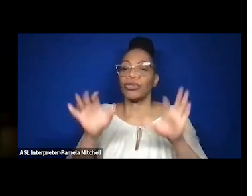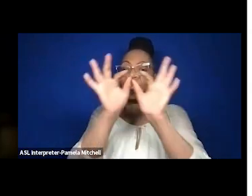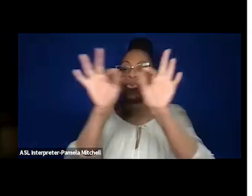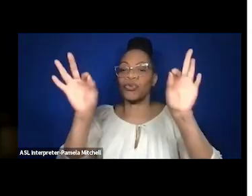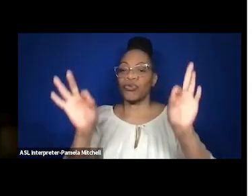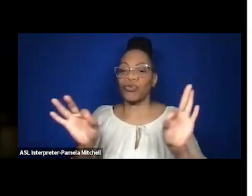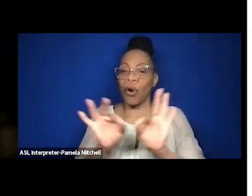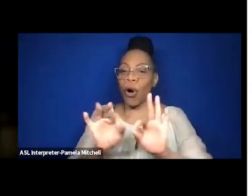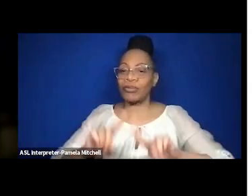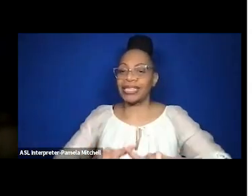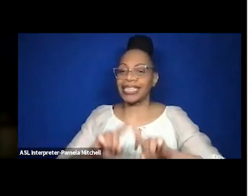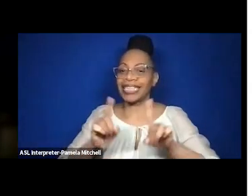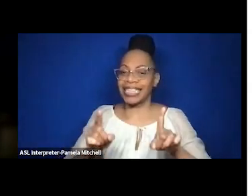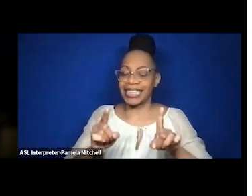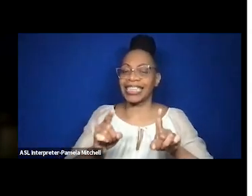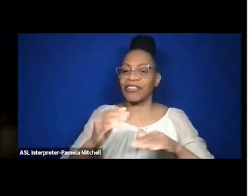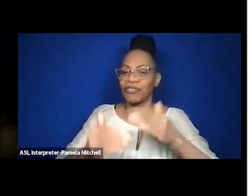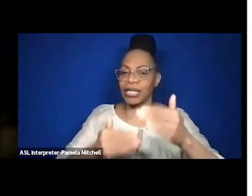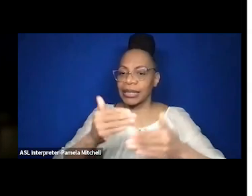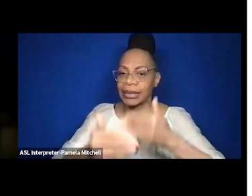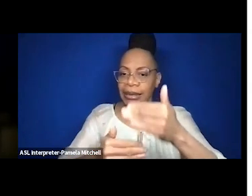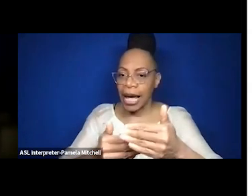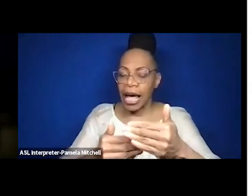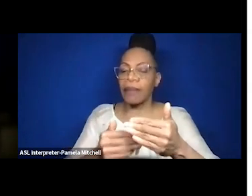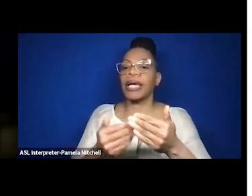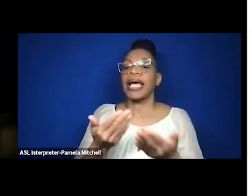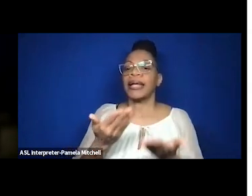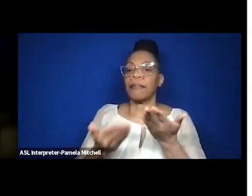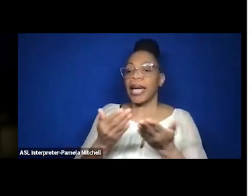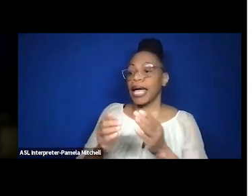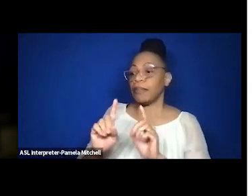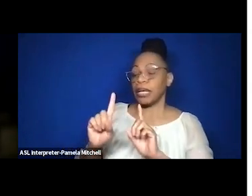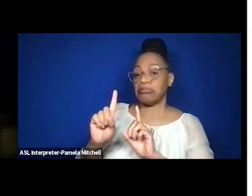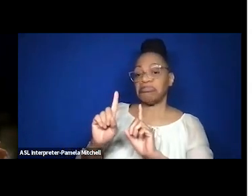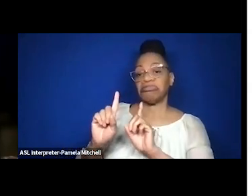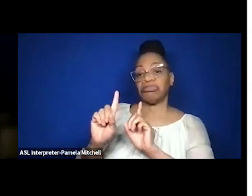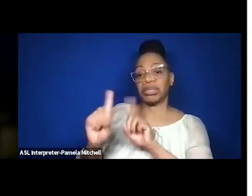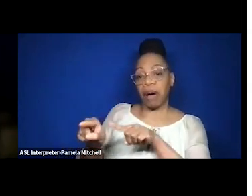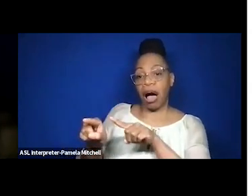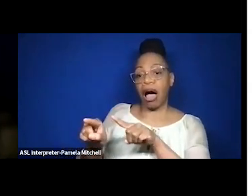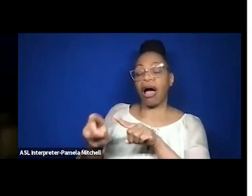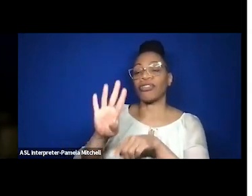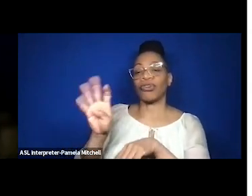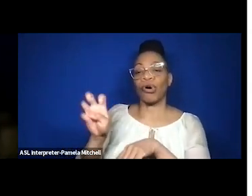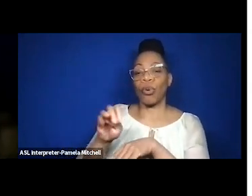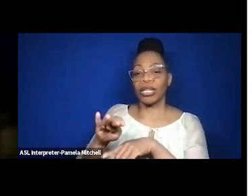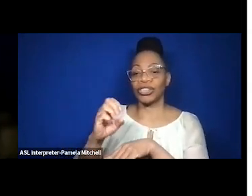o puedo hacer ciertas preguntas en el MSR en un orden diferente para romper el hielo un poco mejor.